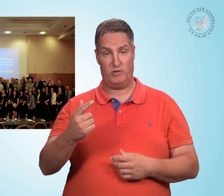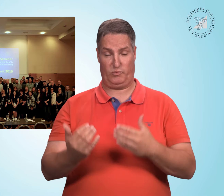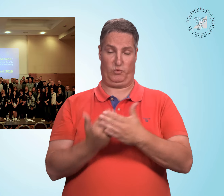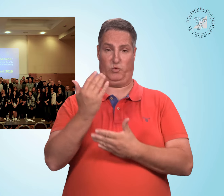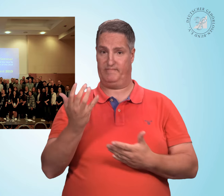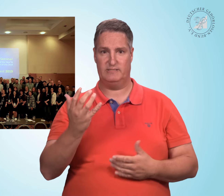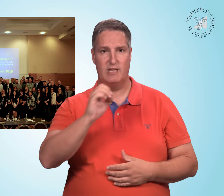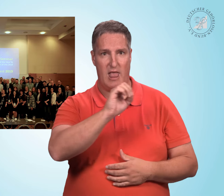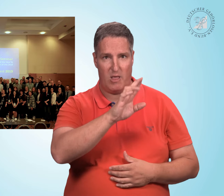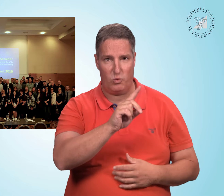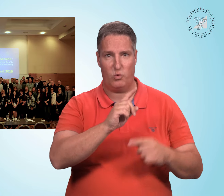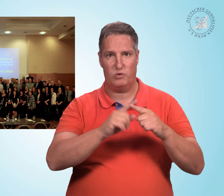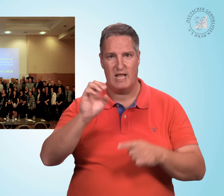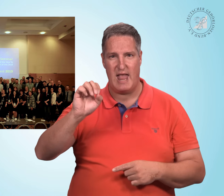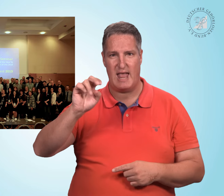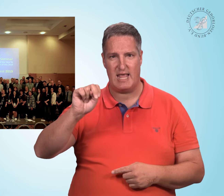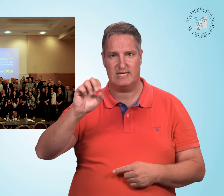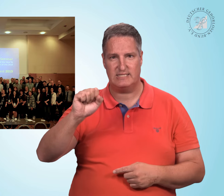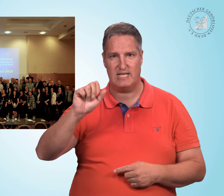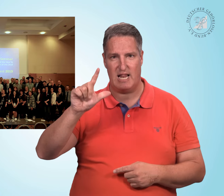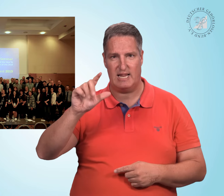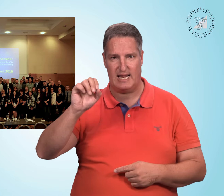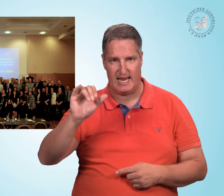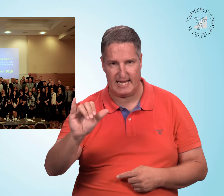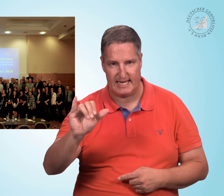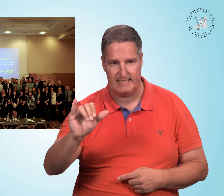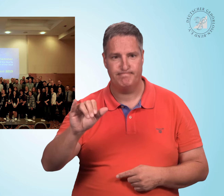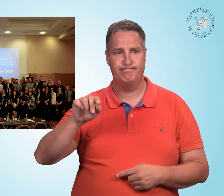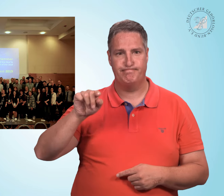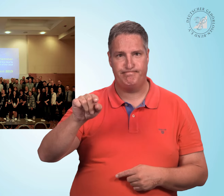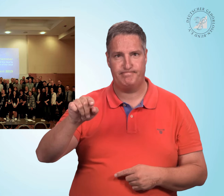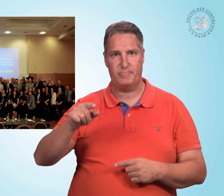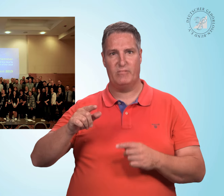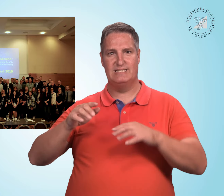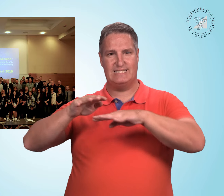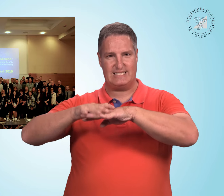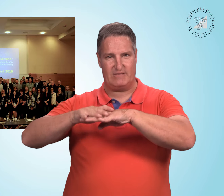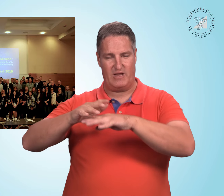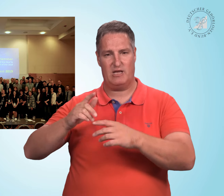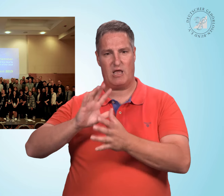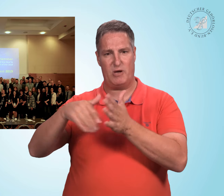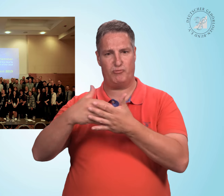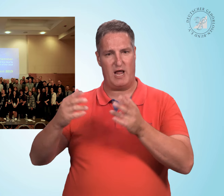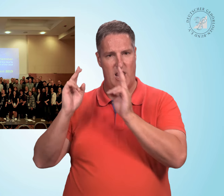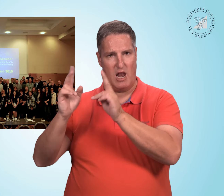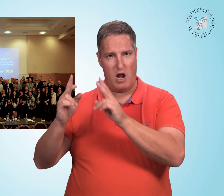Die EUD und das europäische Netzwerk für Gebärdensprachlehrer/-innen (ENSLEY)